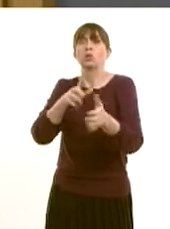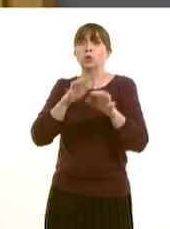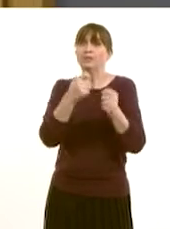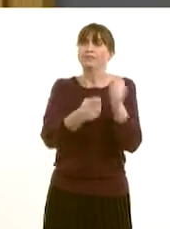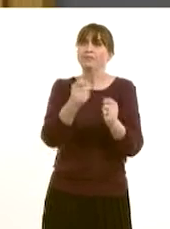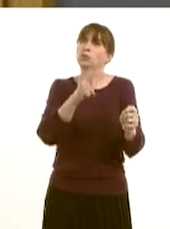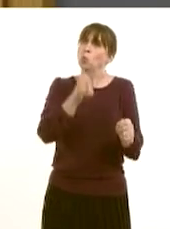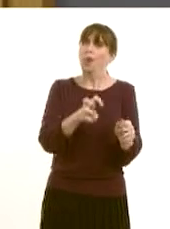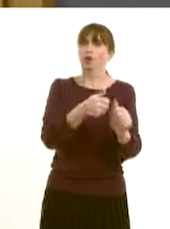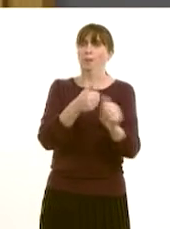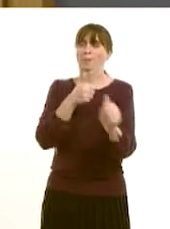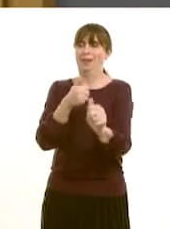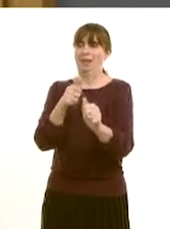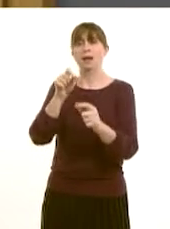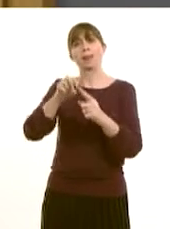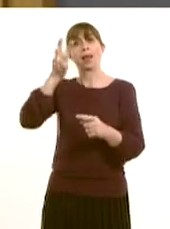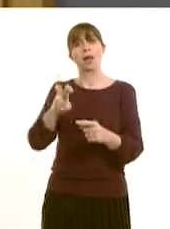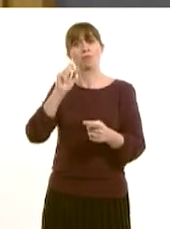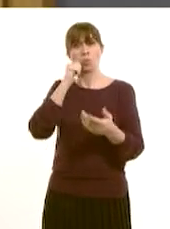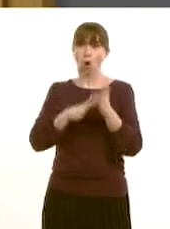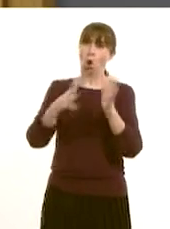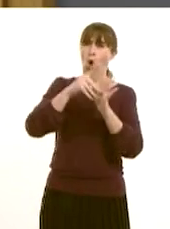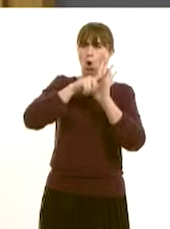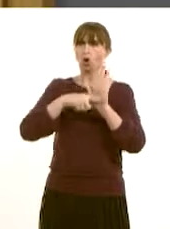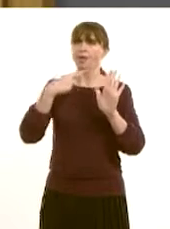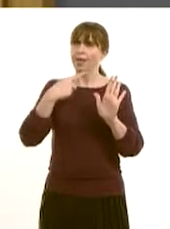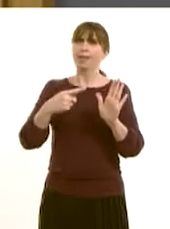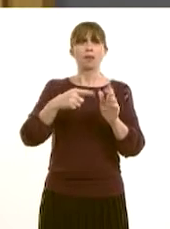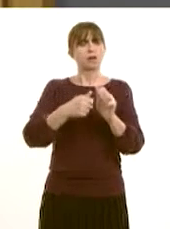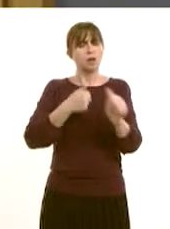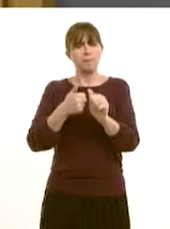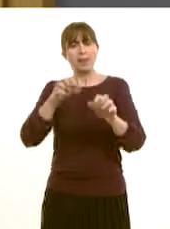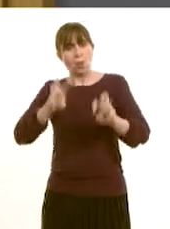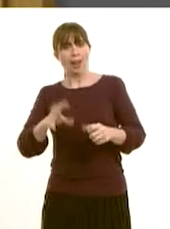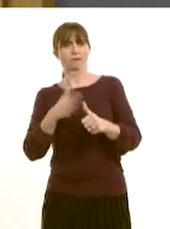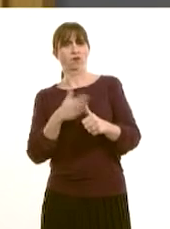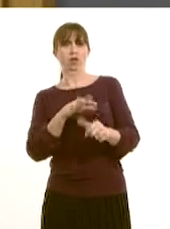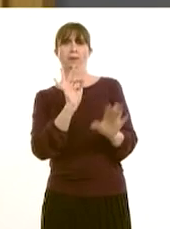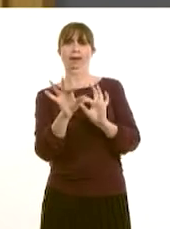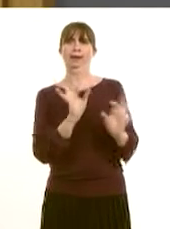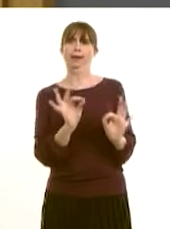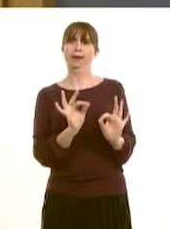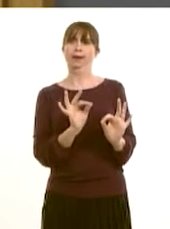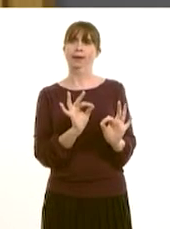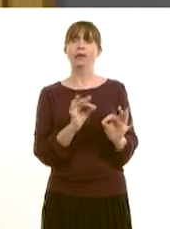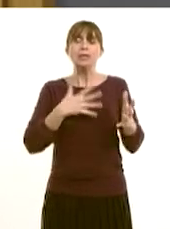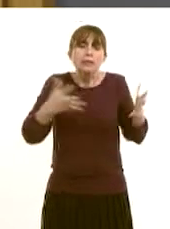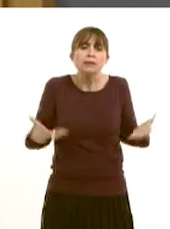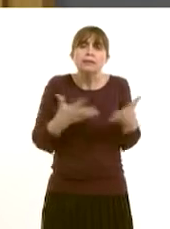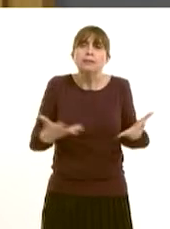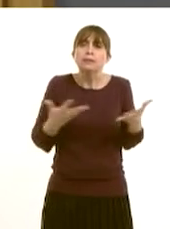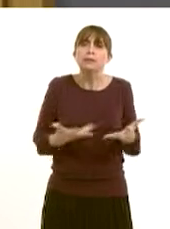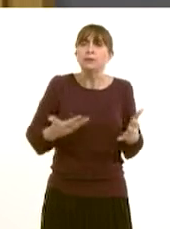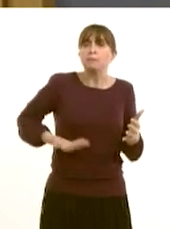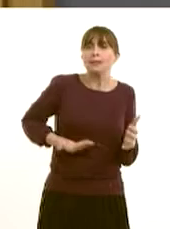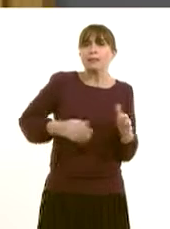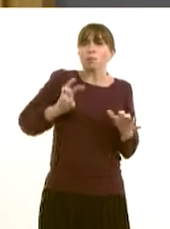A ywír Prif Weinidog yn cytuno bod hybu cwmnÔau Cymreig drwy help sicrhau rhagor o gytundebau